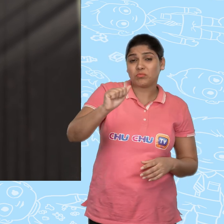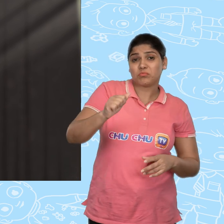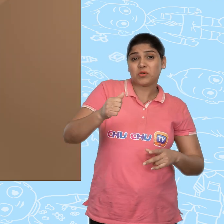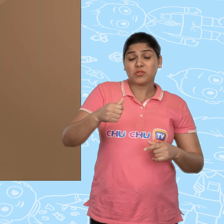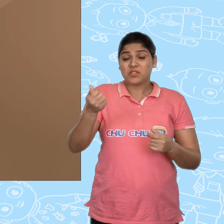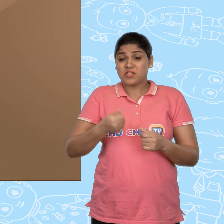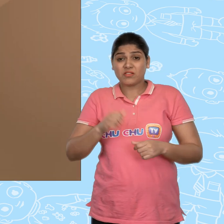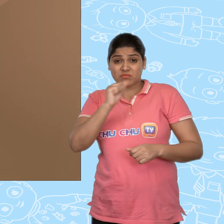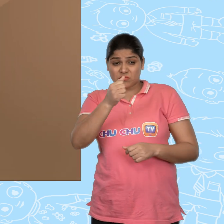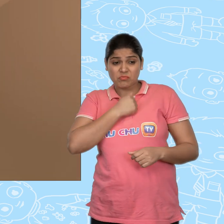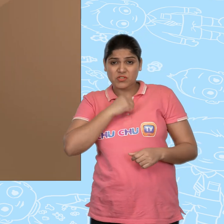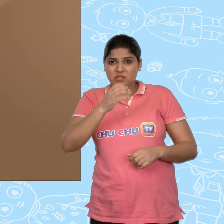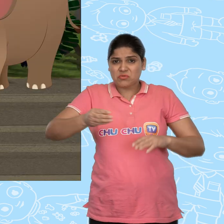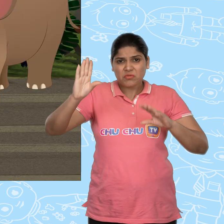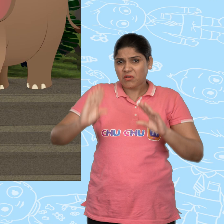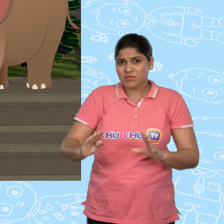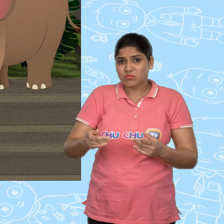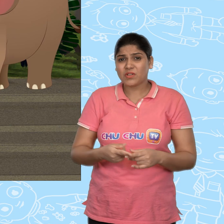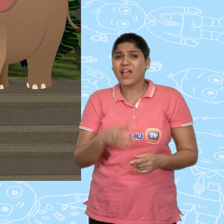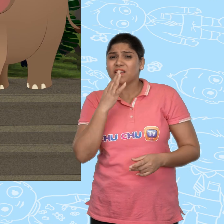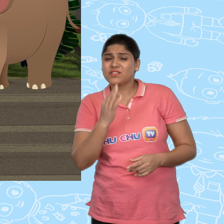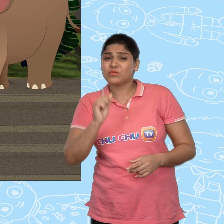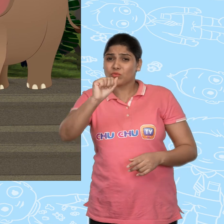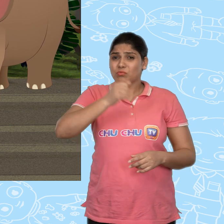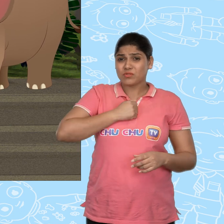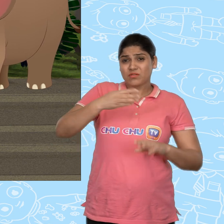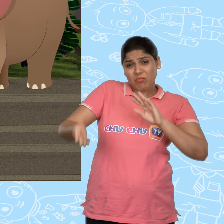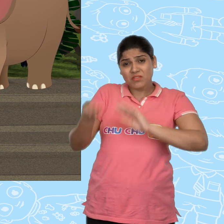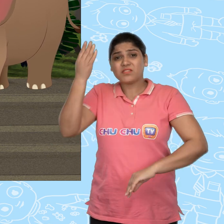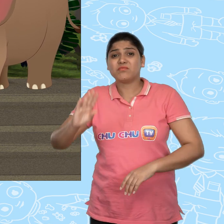तुम मुझसे कुछ कम नहीं हो असल में तुम मुझसे बेहतर हो